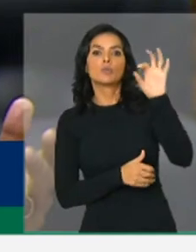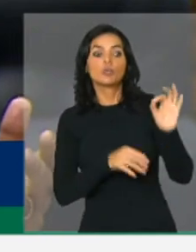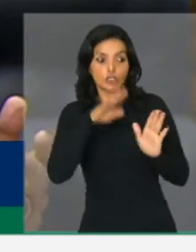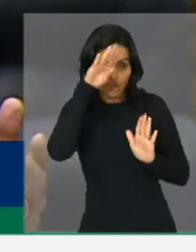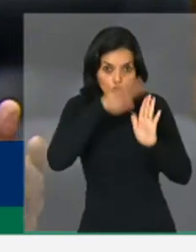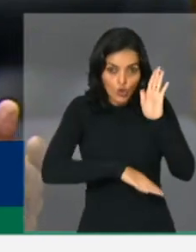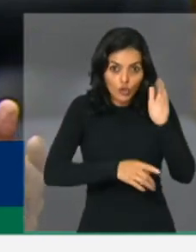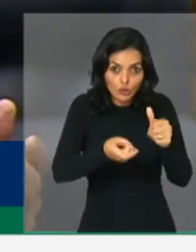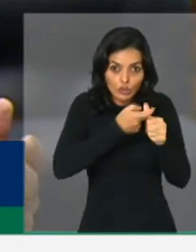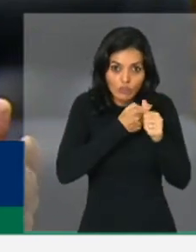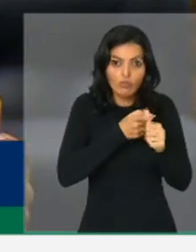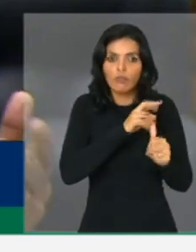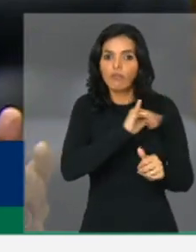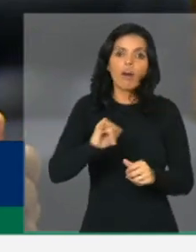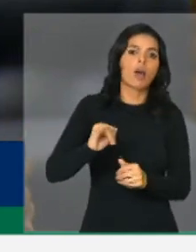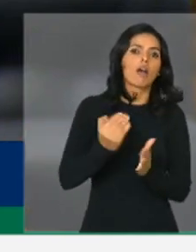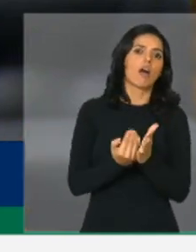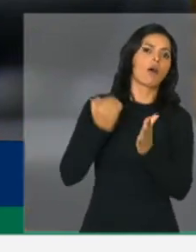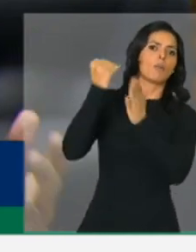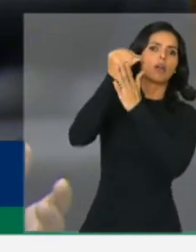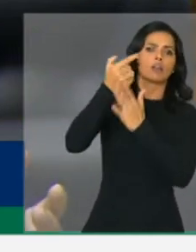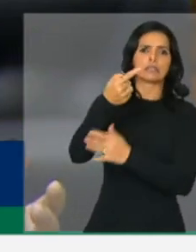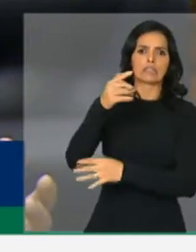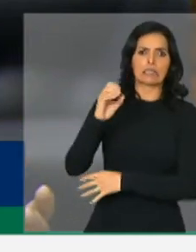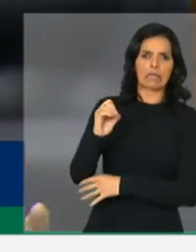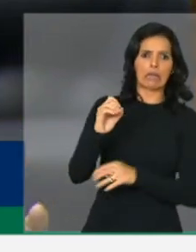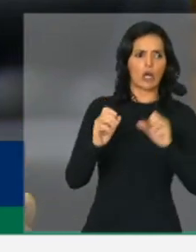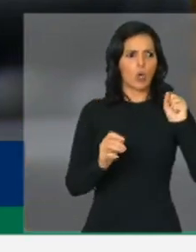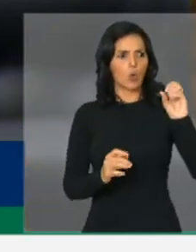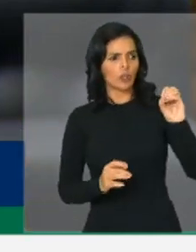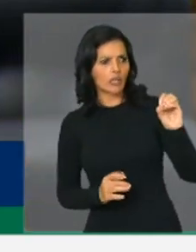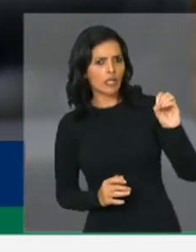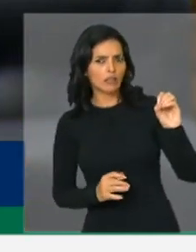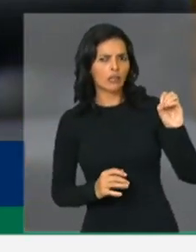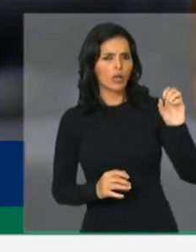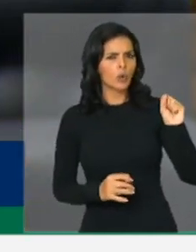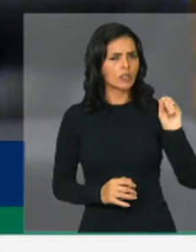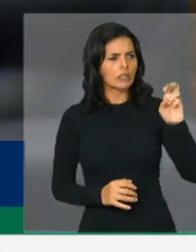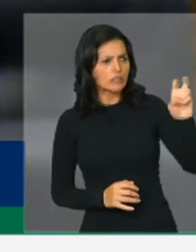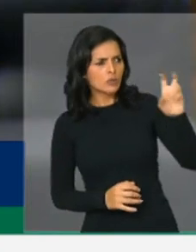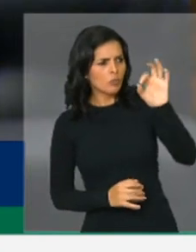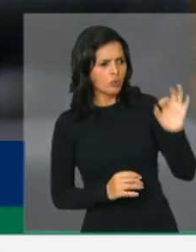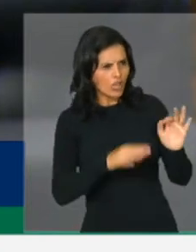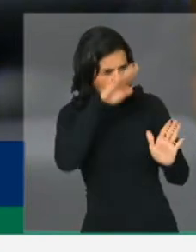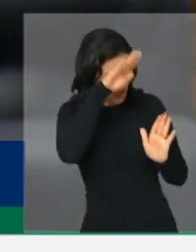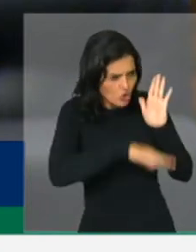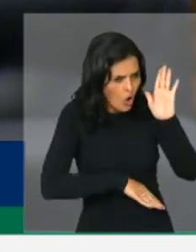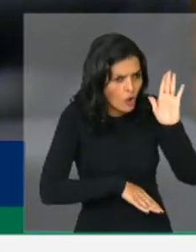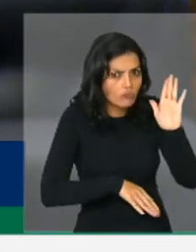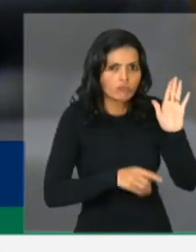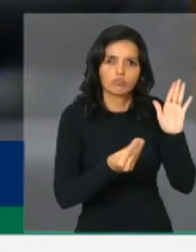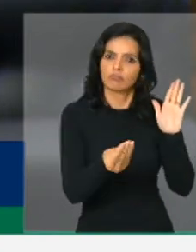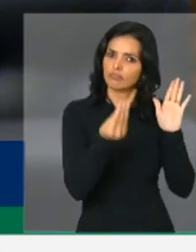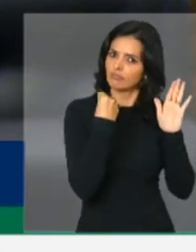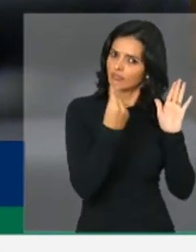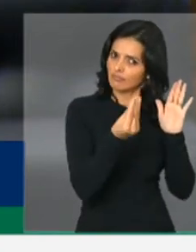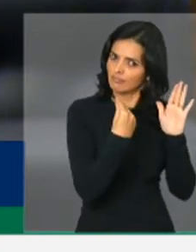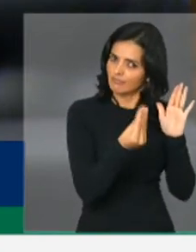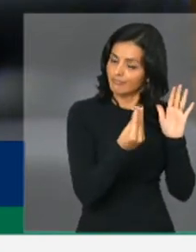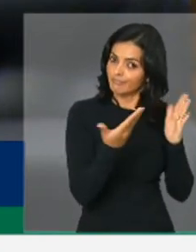DA ATIVIDADE PRODUTIVA NO NORDESTE, NA REGIÃO AMAZÔNICA É MUITO GRAVE. A MEDIDA PROVISÓRIA PRECISA CORRIGIR. MAS NA DIMENSÃO QUE